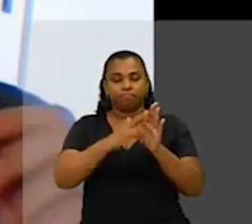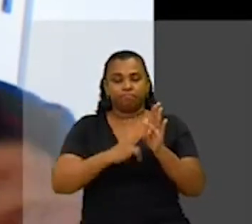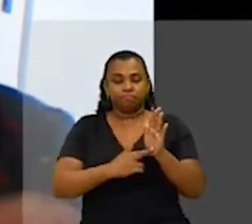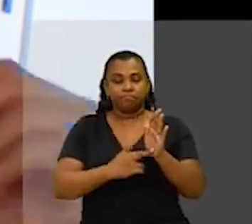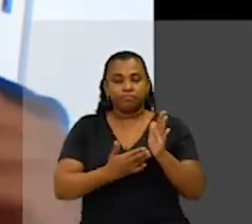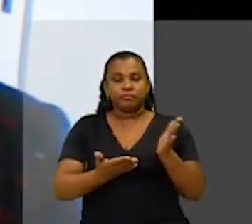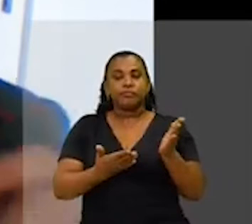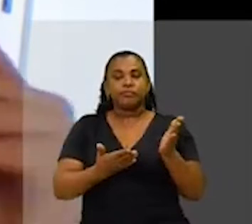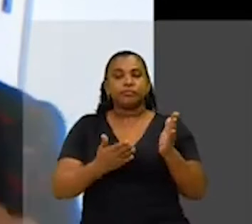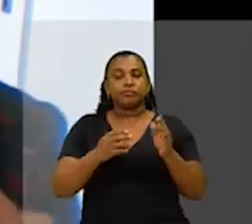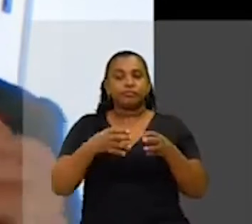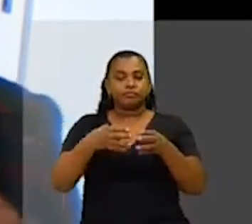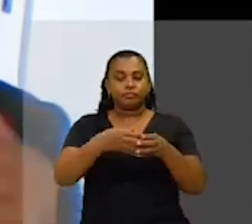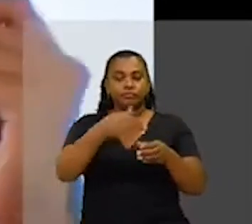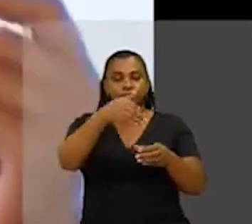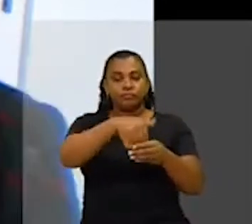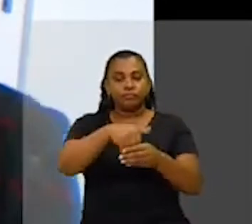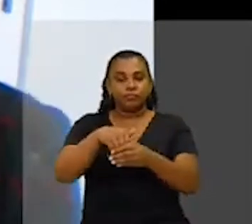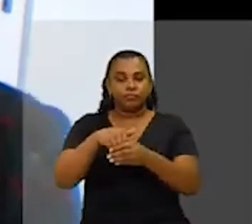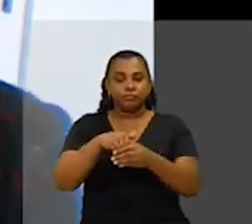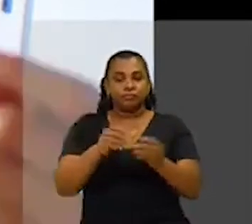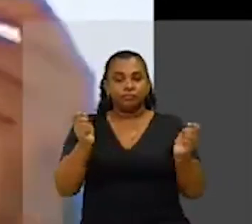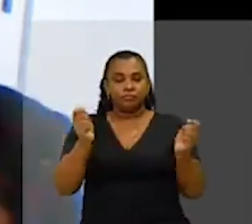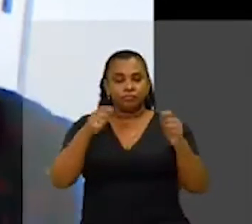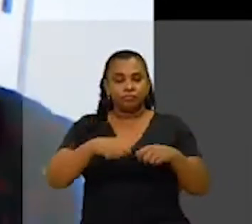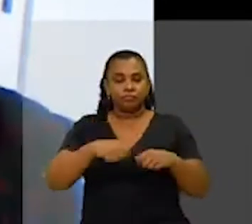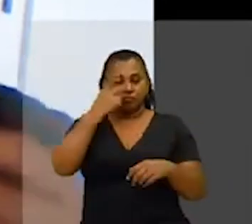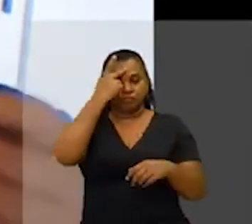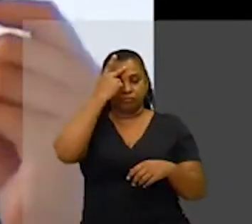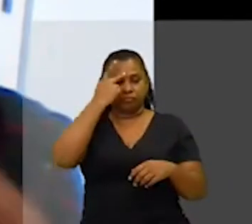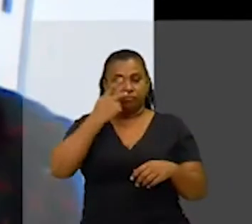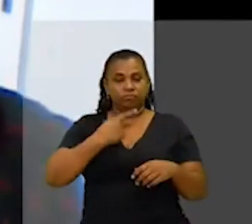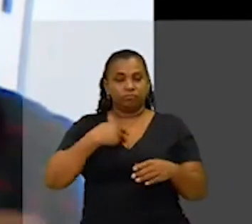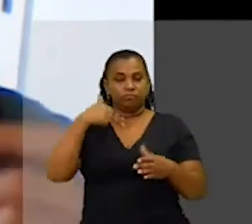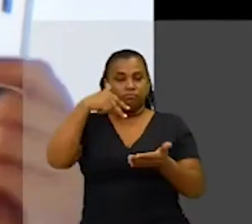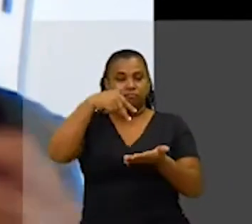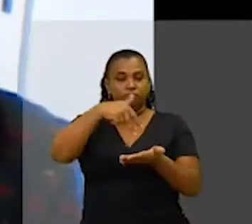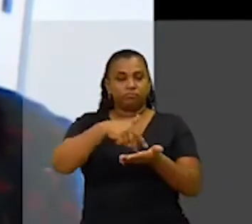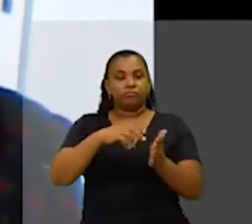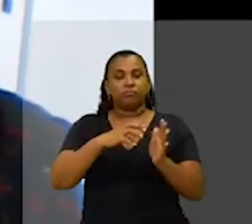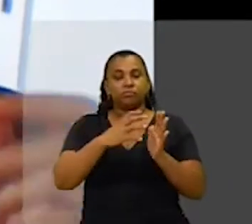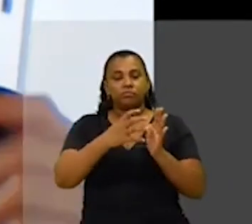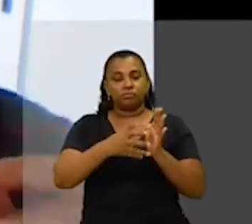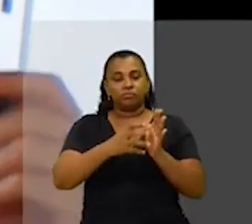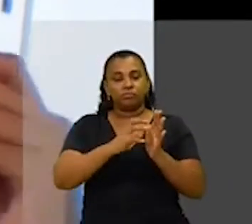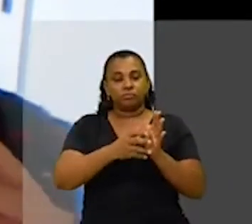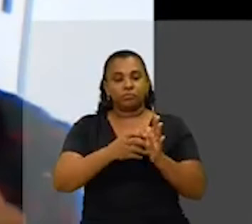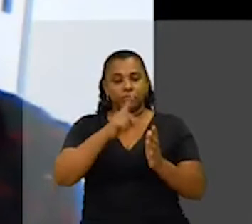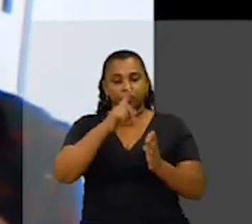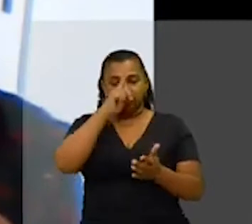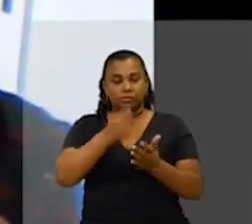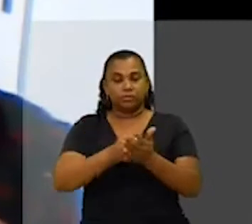coletivas que também confere autonomia os ativos para definição dos requisitos e da soma doação